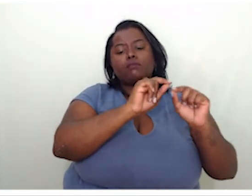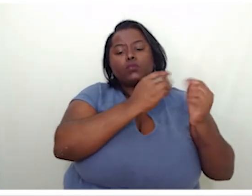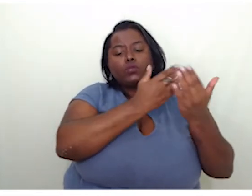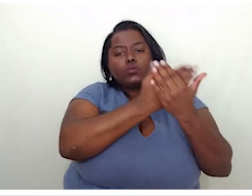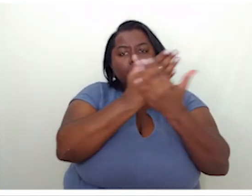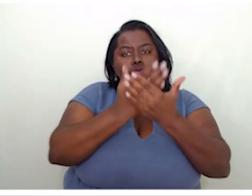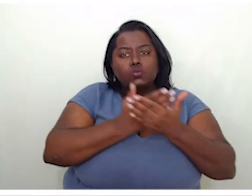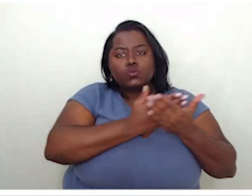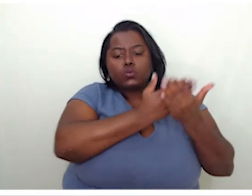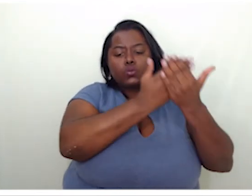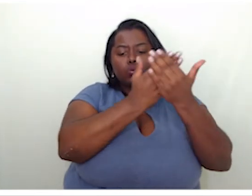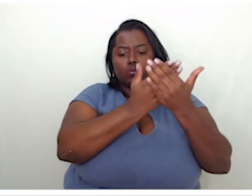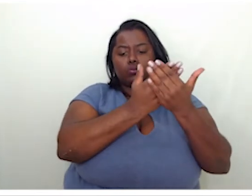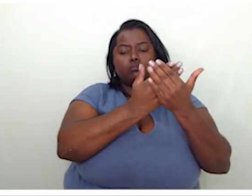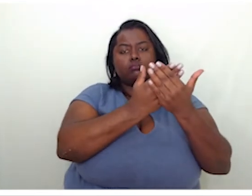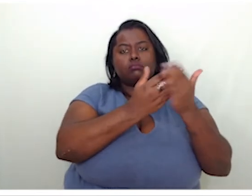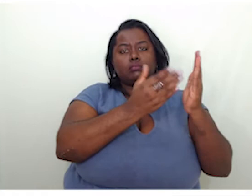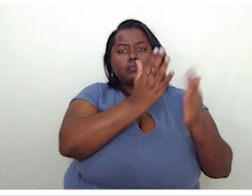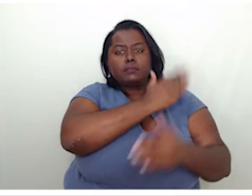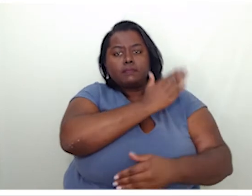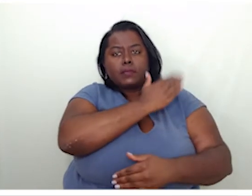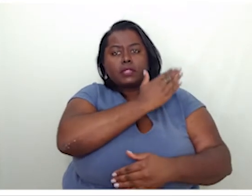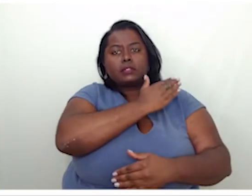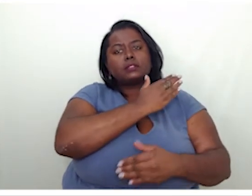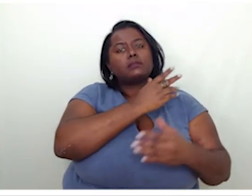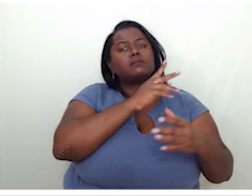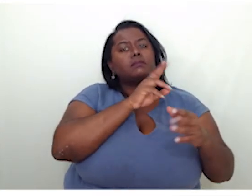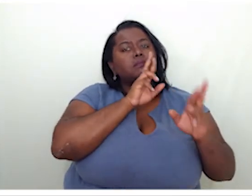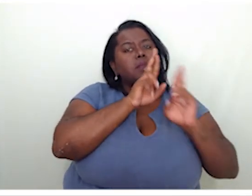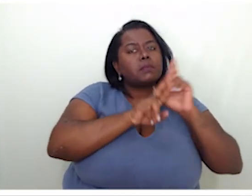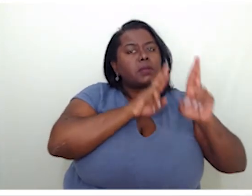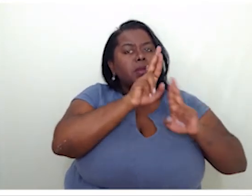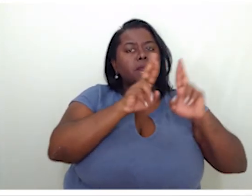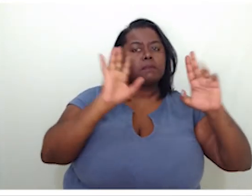En la fase de "diseño" y experimentación, tuvimos el programa experimental